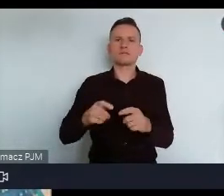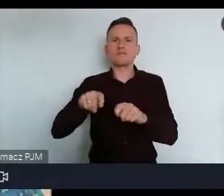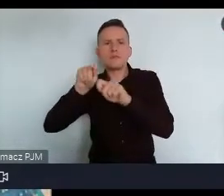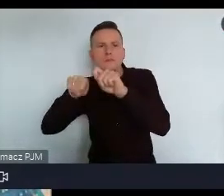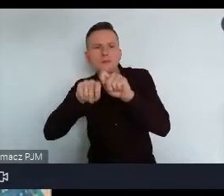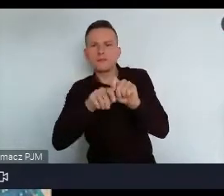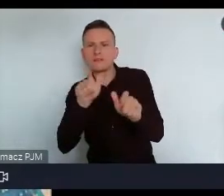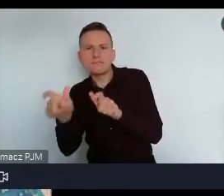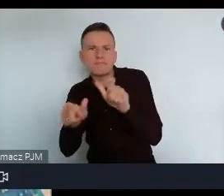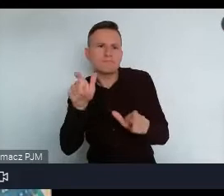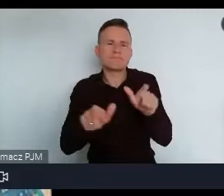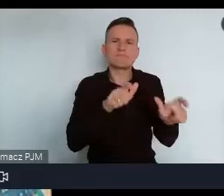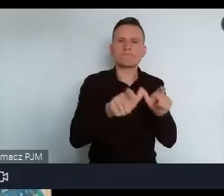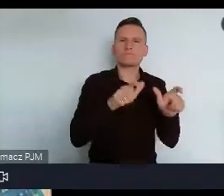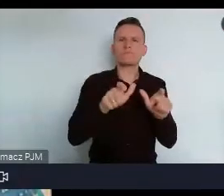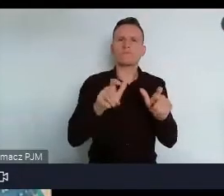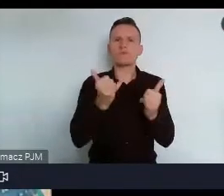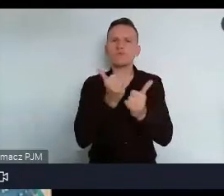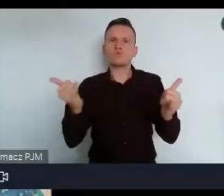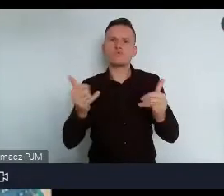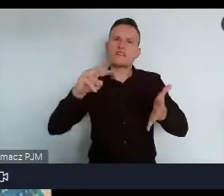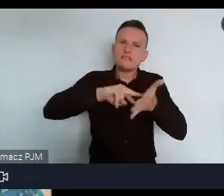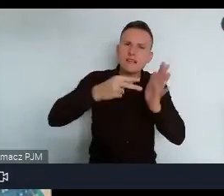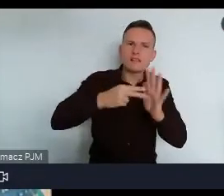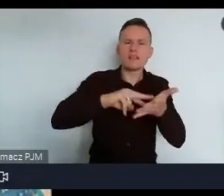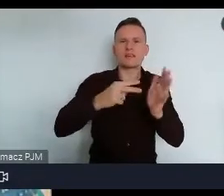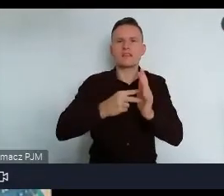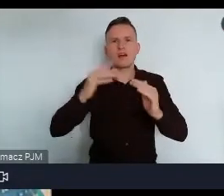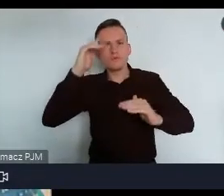lub projektów zrównoważonego rozwoju miejskiego.